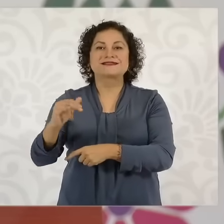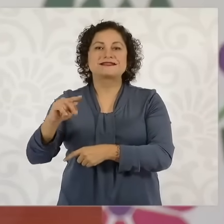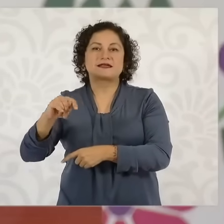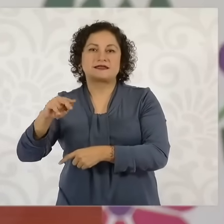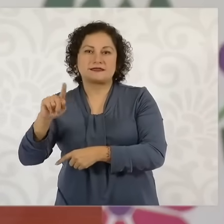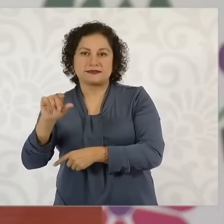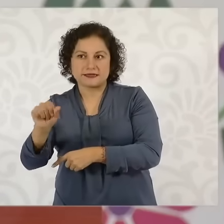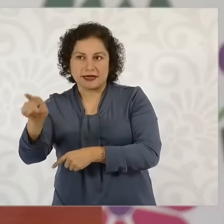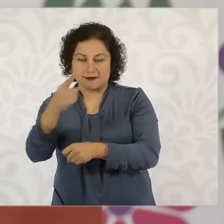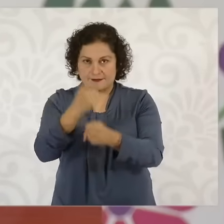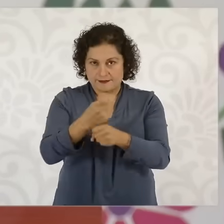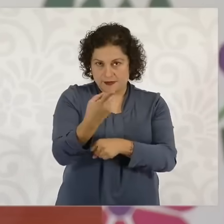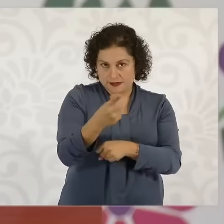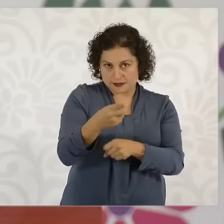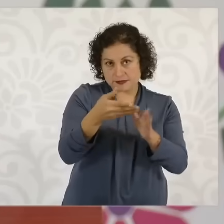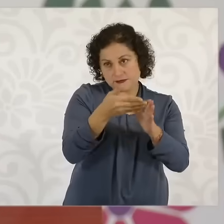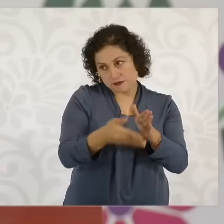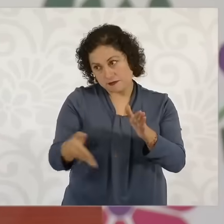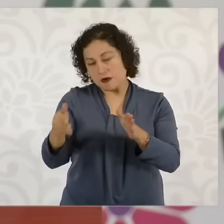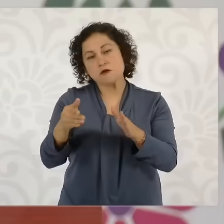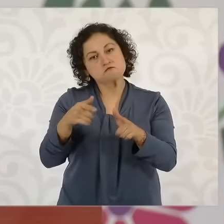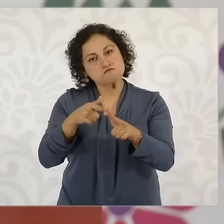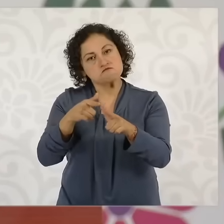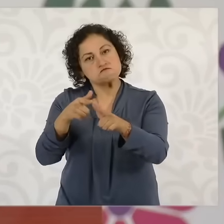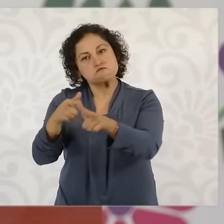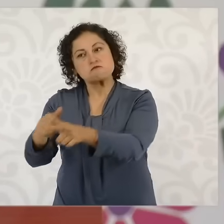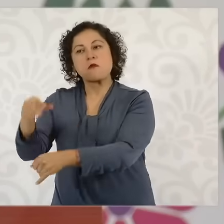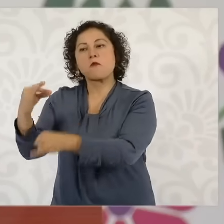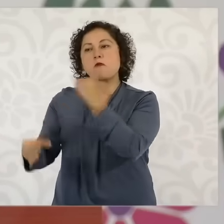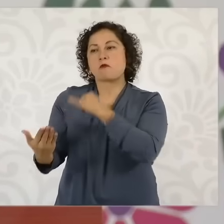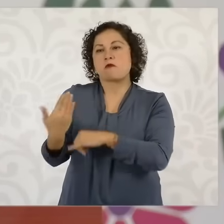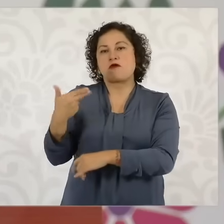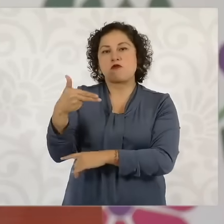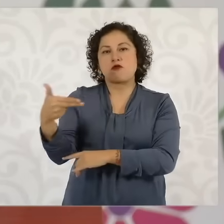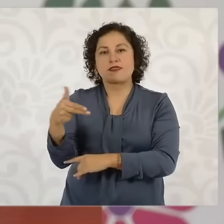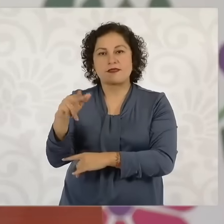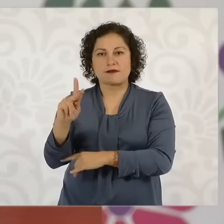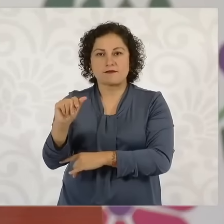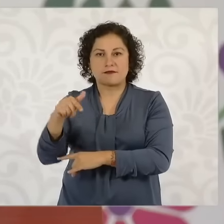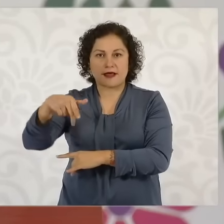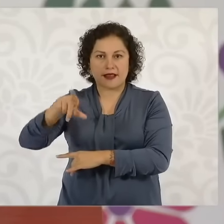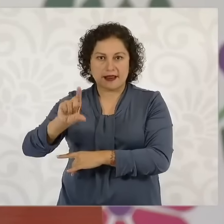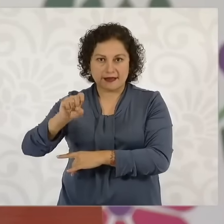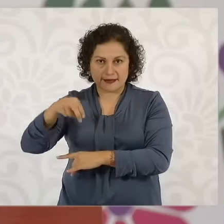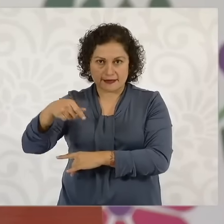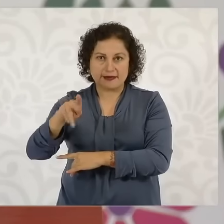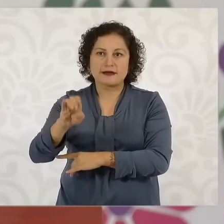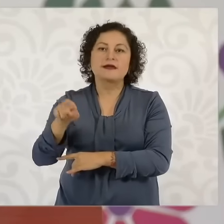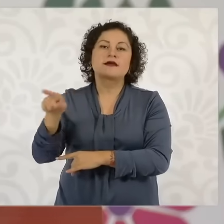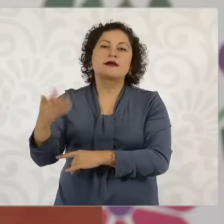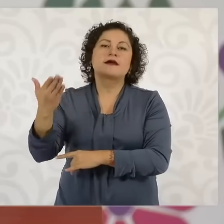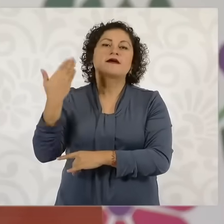y acabamos de abrir operaciones el hotel Palenque, también Mundo Maya Palenque el pasado 5 de abril.